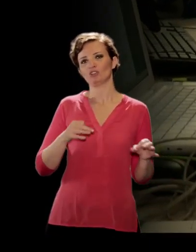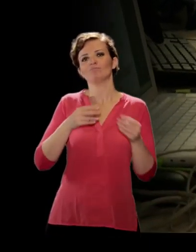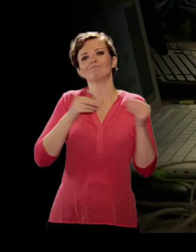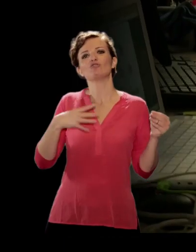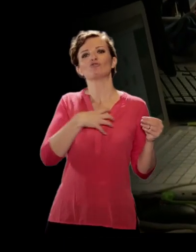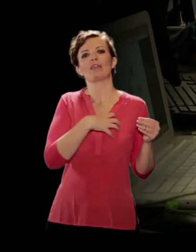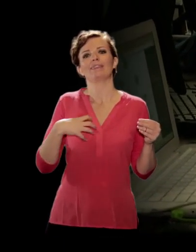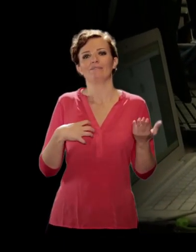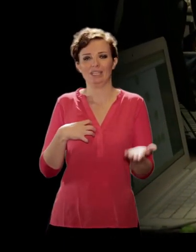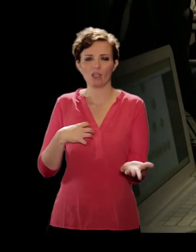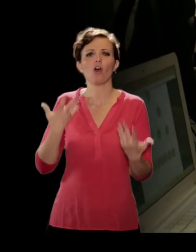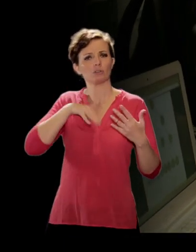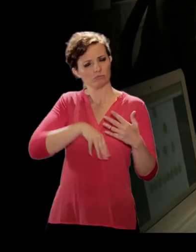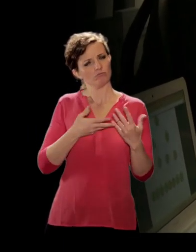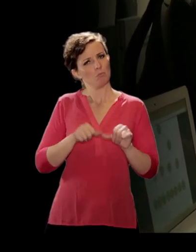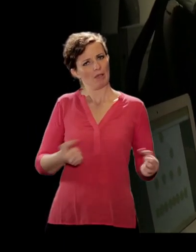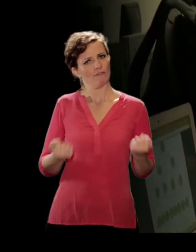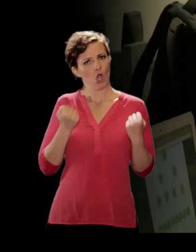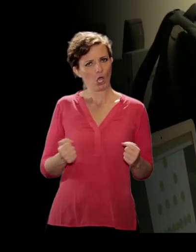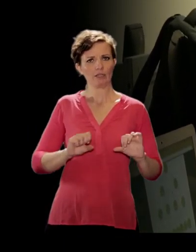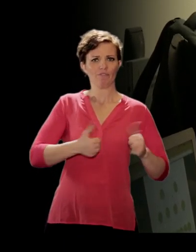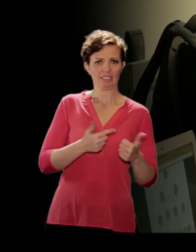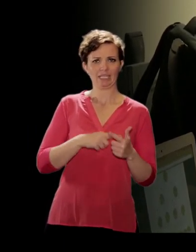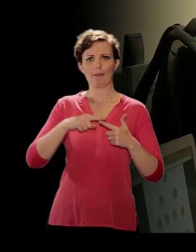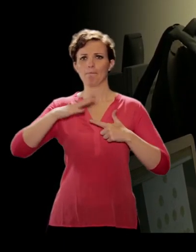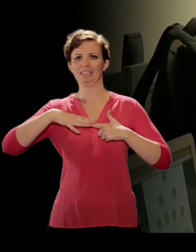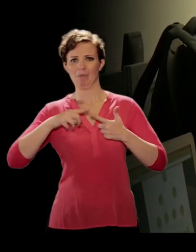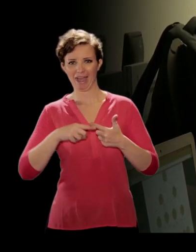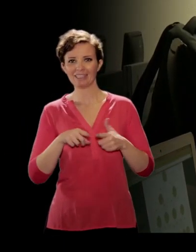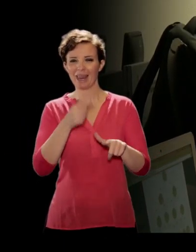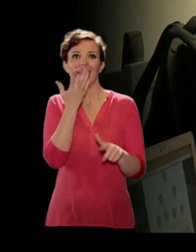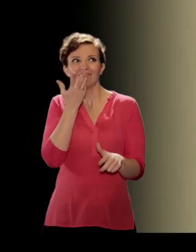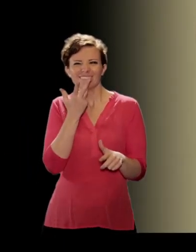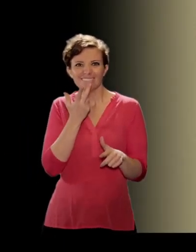ha una buona formazione di fisica e matematica, gli piace maneggiare le equazioni